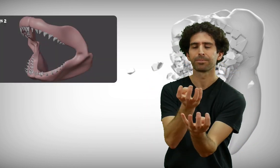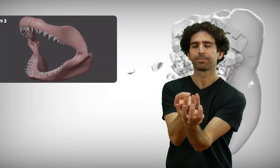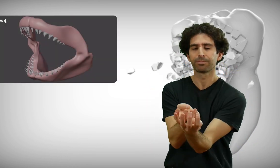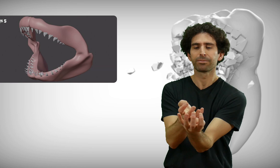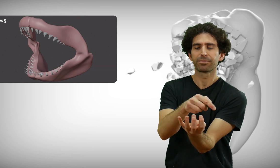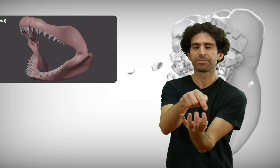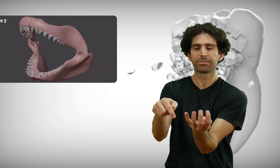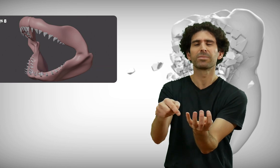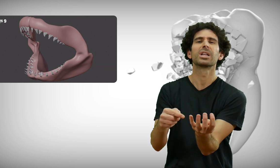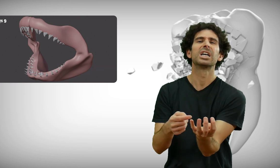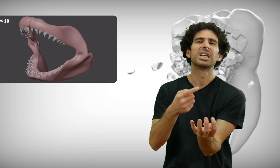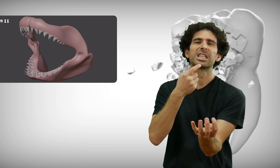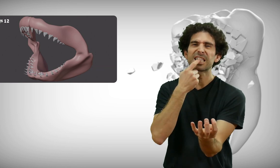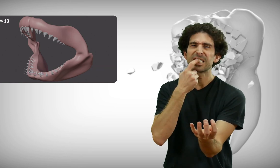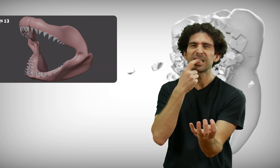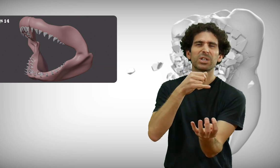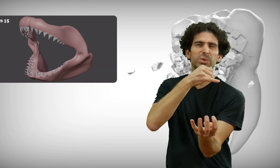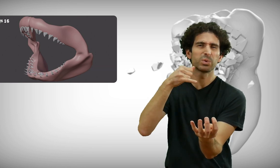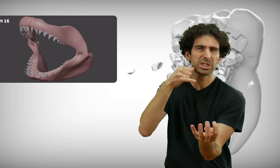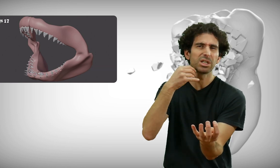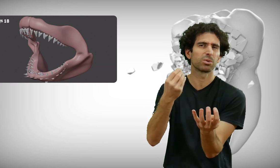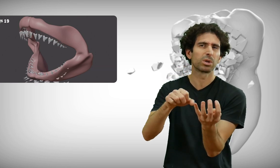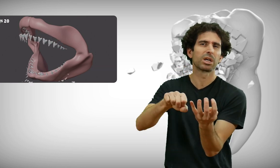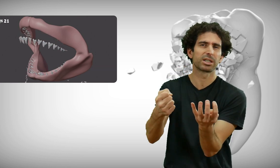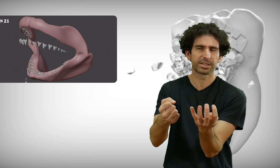Quand les dents externes s'usent ou se cassent,